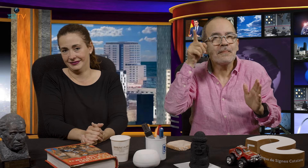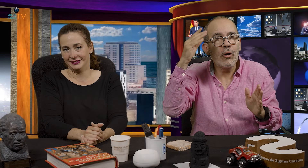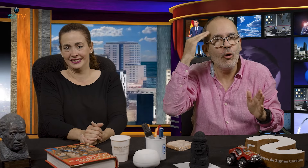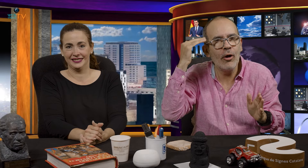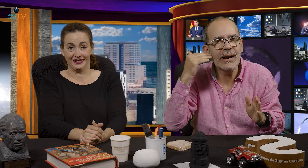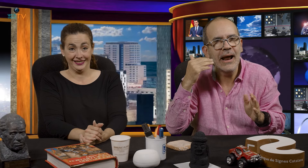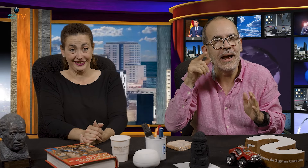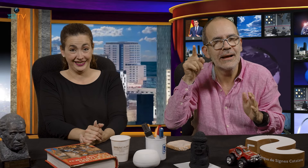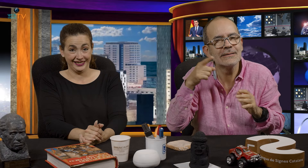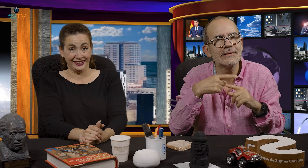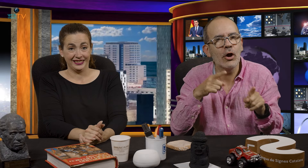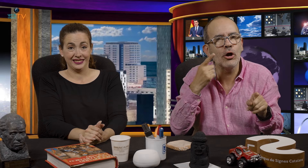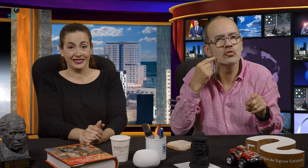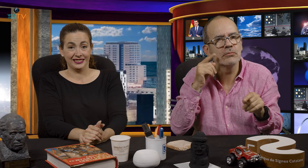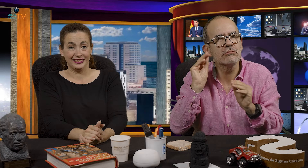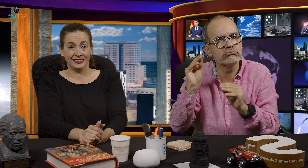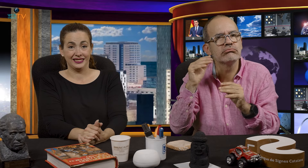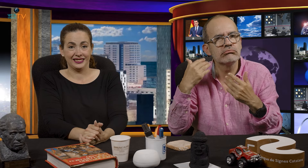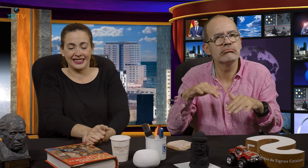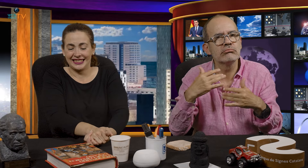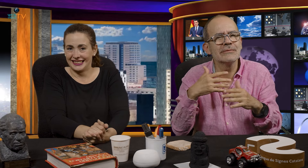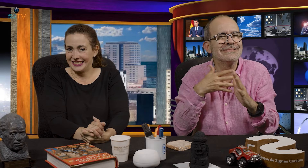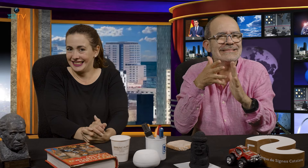Comer animales vivos es una costumbre en Corea